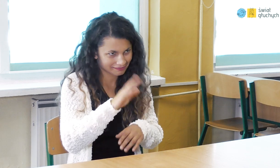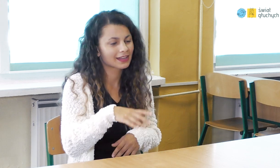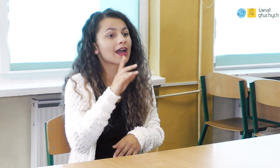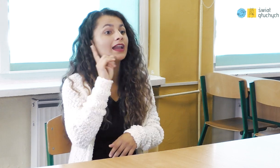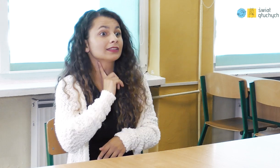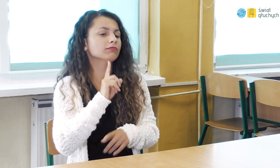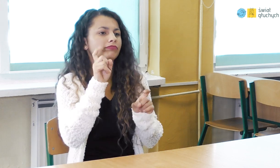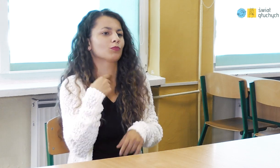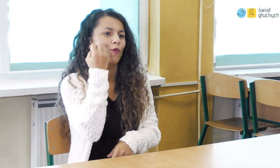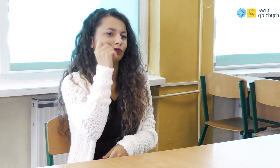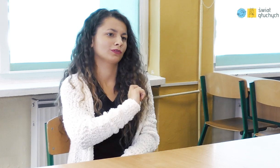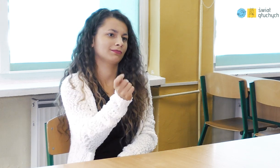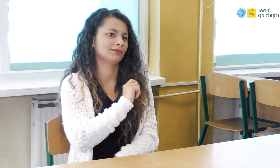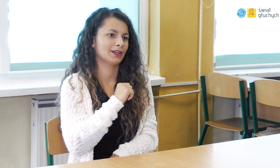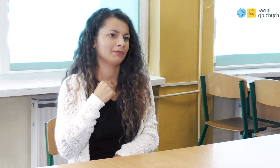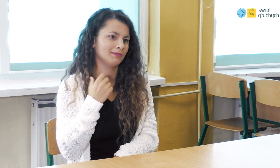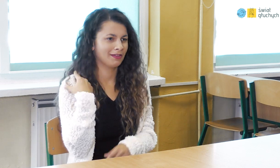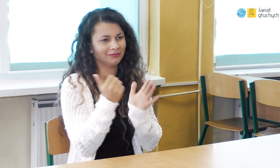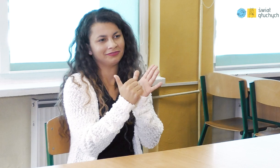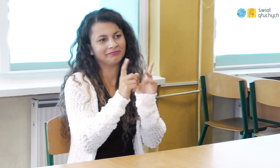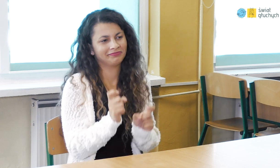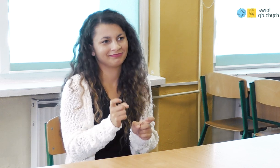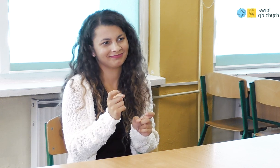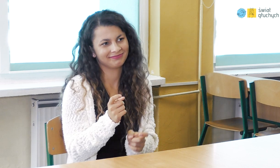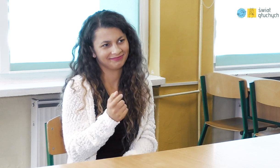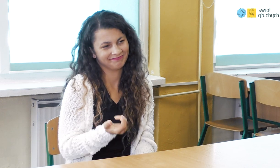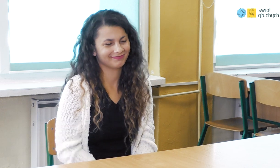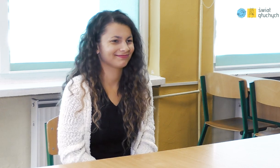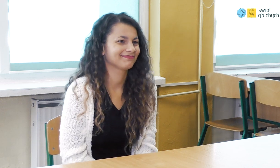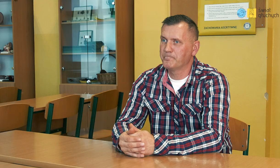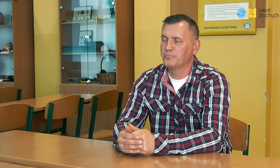W liceum zaczęłam sama jeździć pociągiem. Miałam wtedy 16 lat.